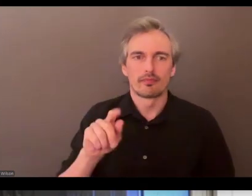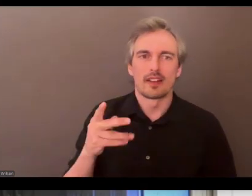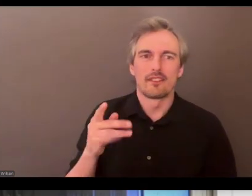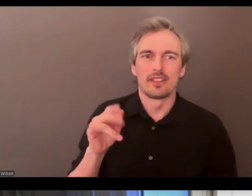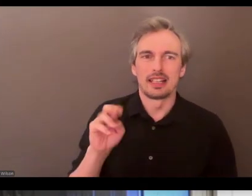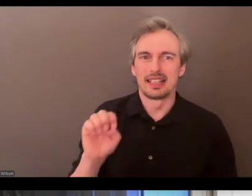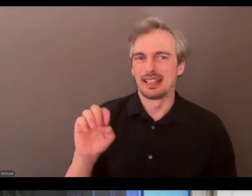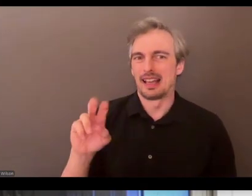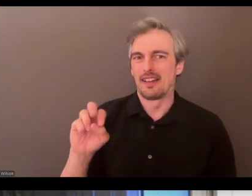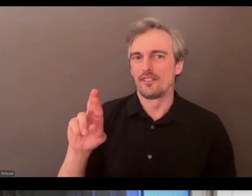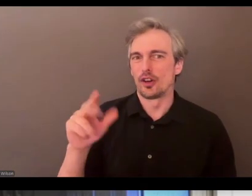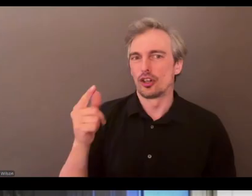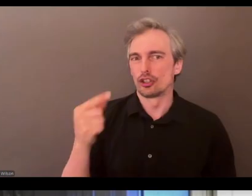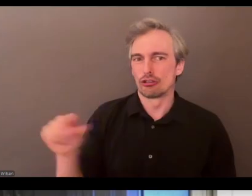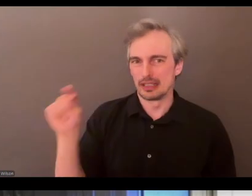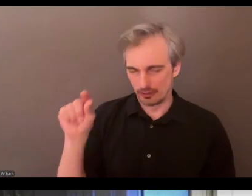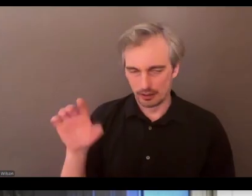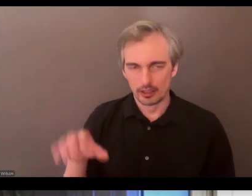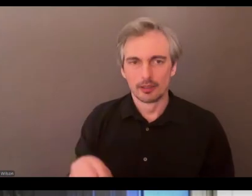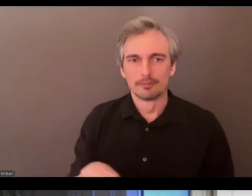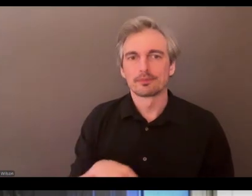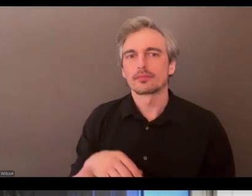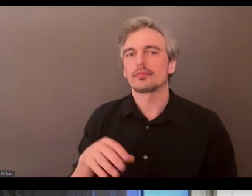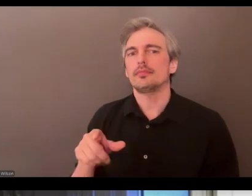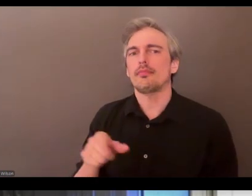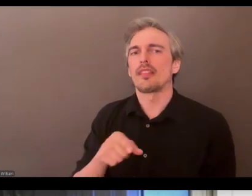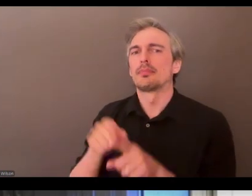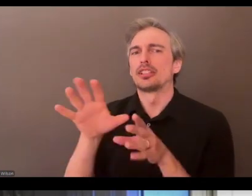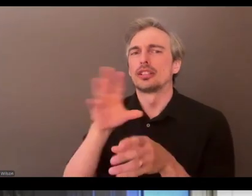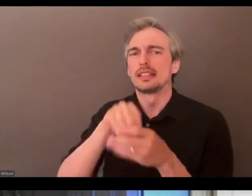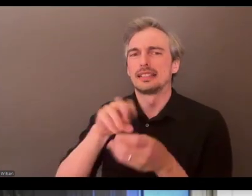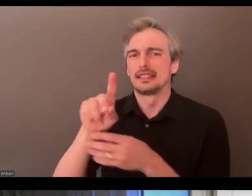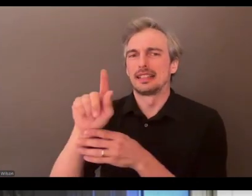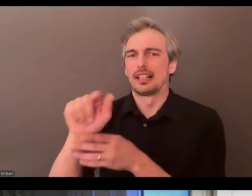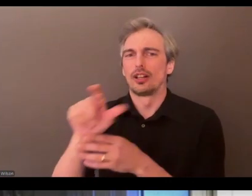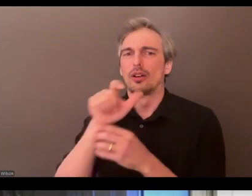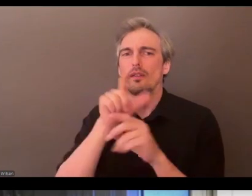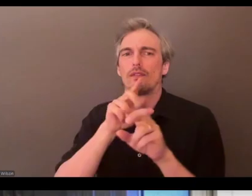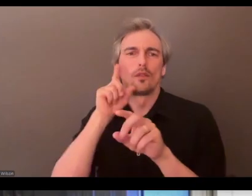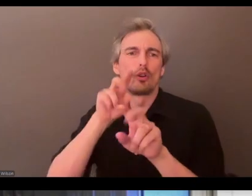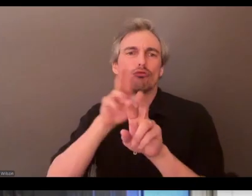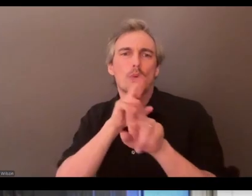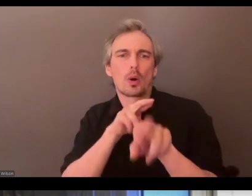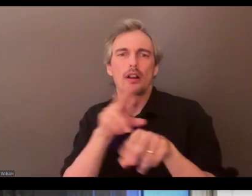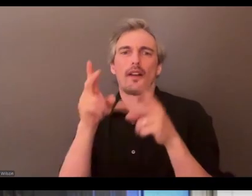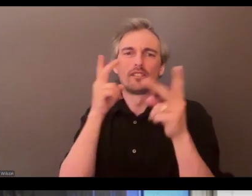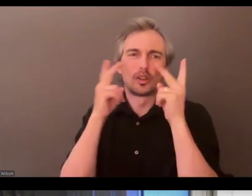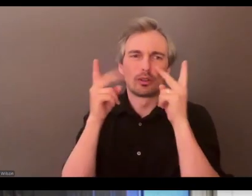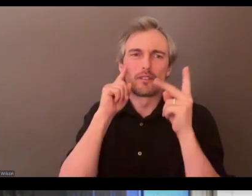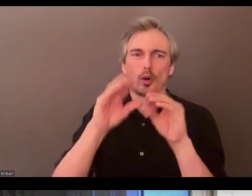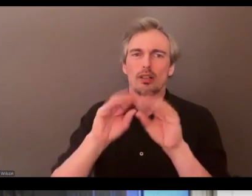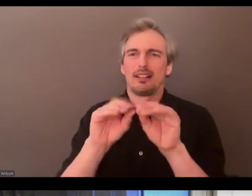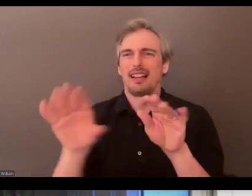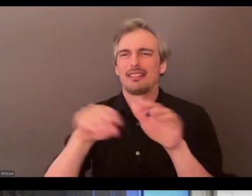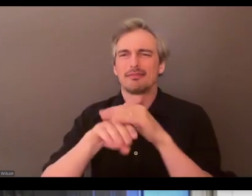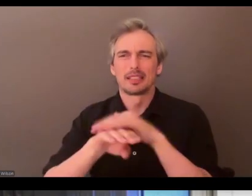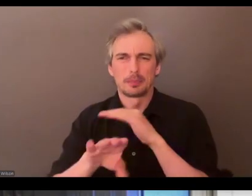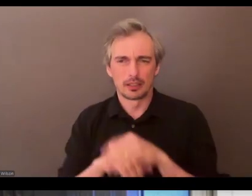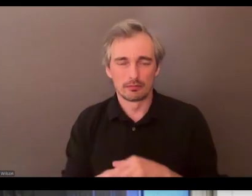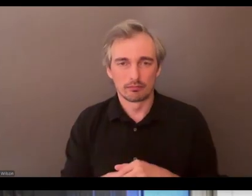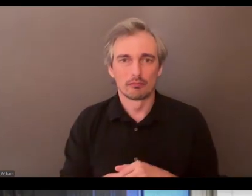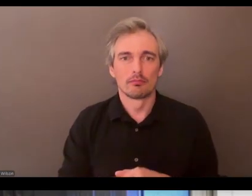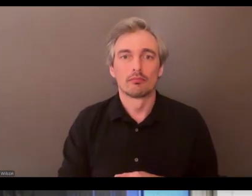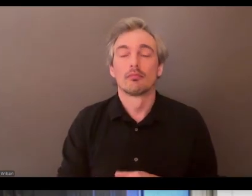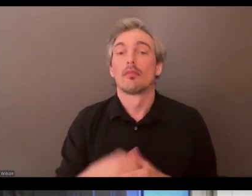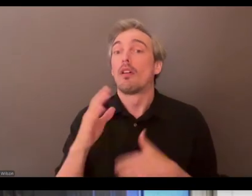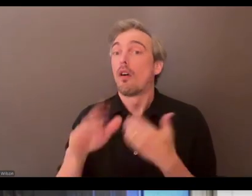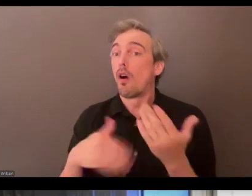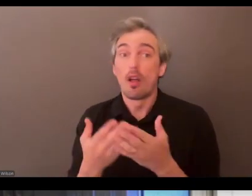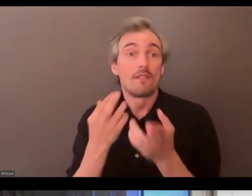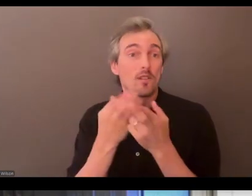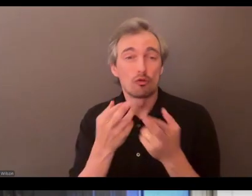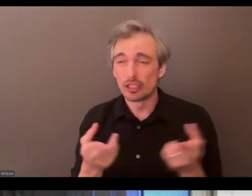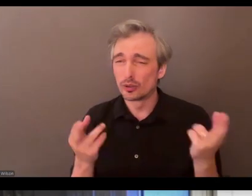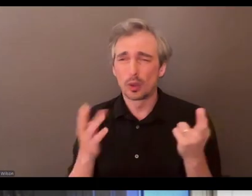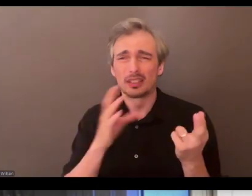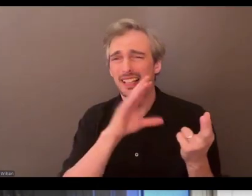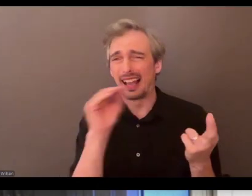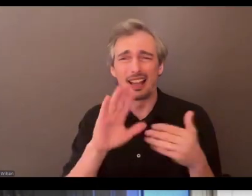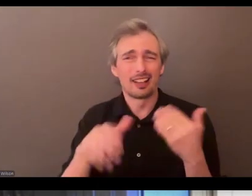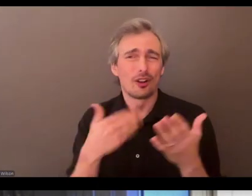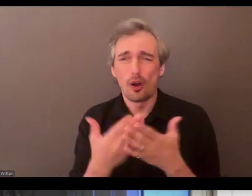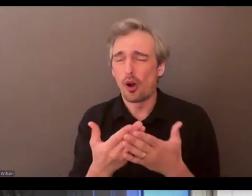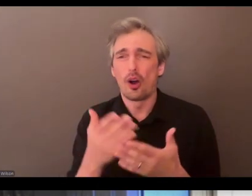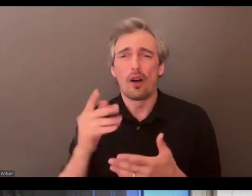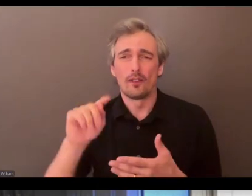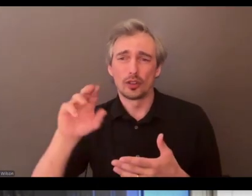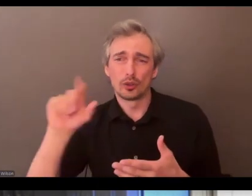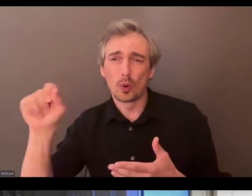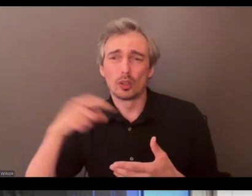このプレゼンテ ーションの後、これらのリソ ースと前のスライドで紹介したツ ール のメインウェブサイトや LinkedInのプロフィ ールへのリンクが提供されます。